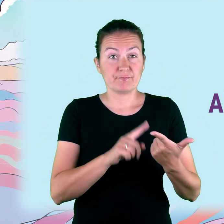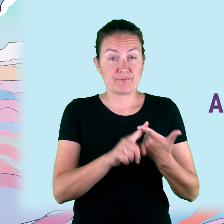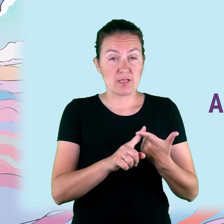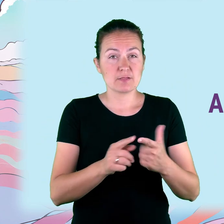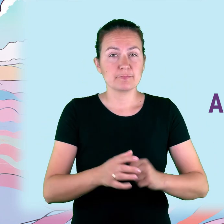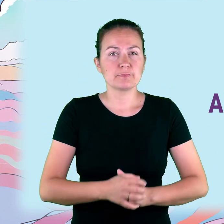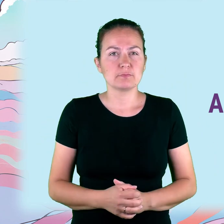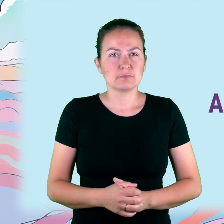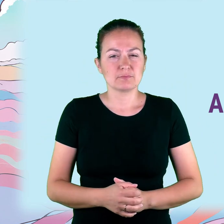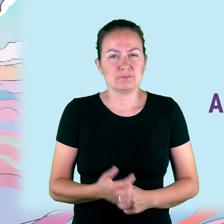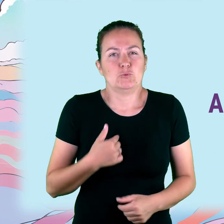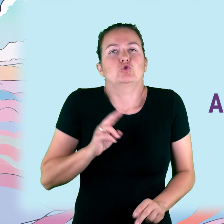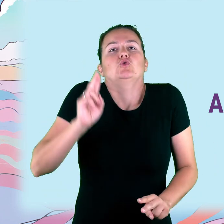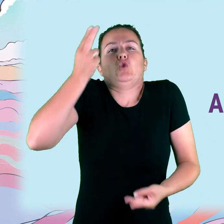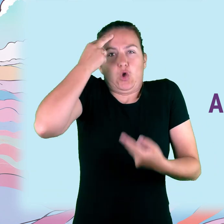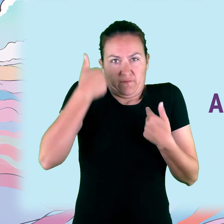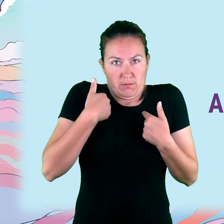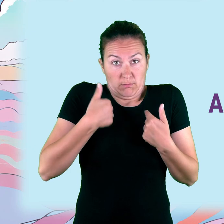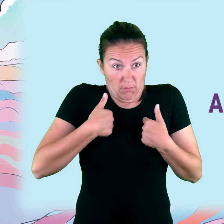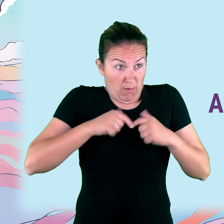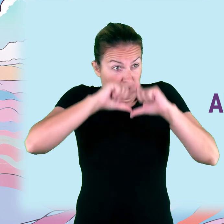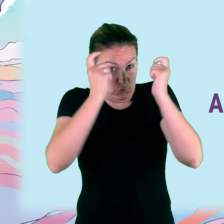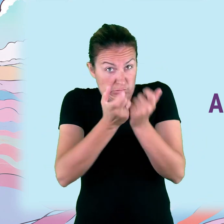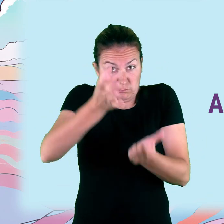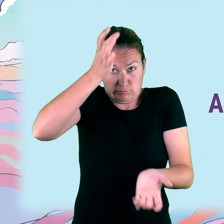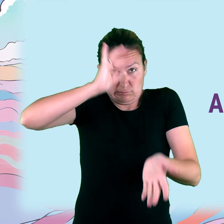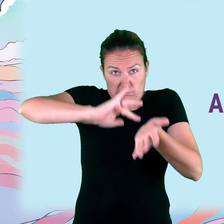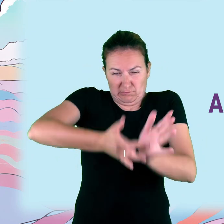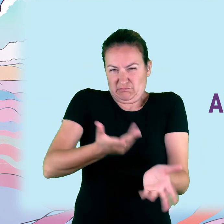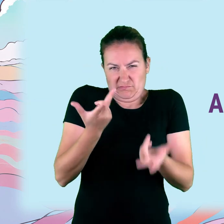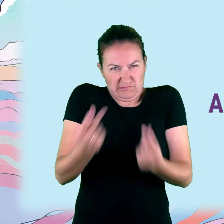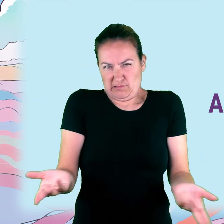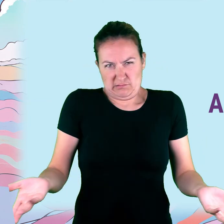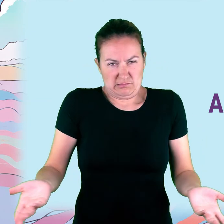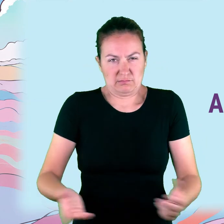2. Skąd mam to wiedzieć? Nie jestem alfą i omegą.